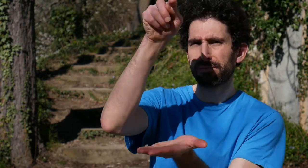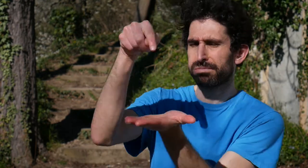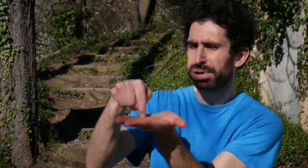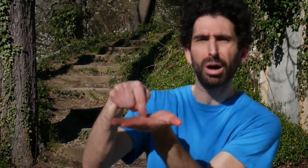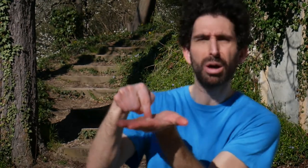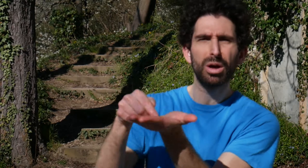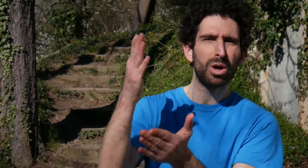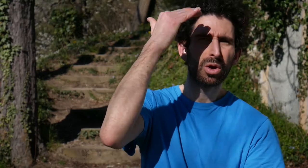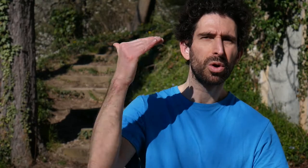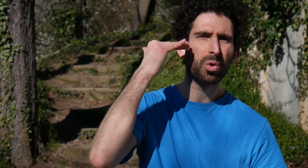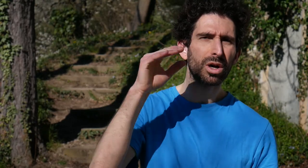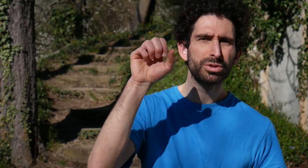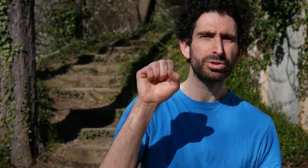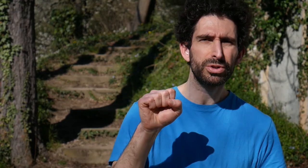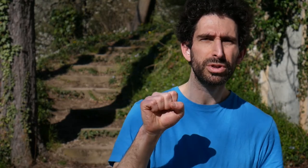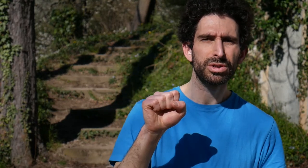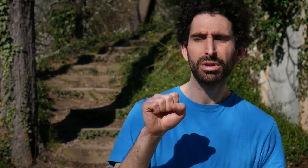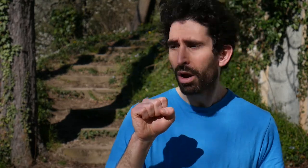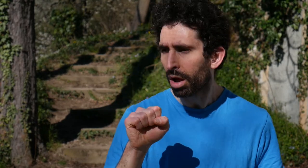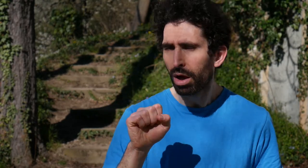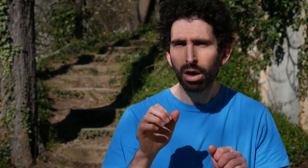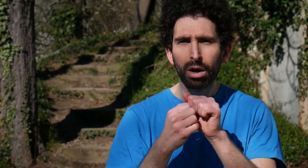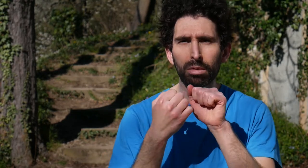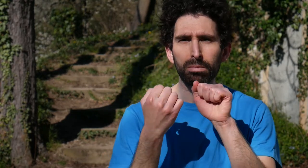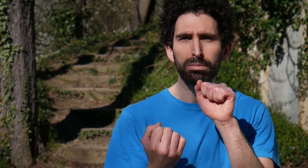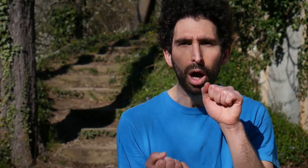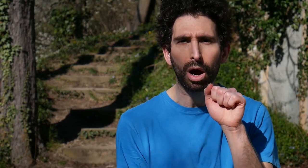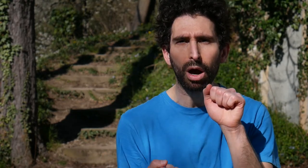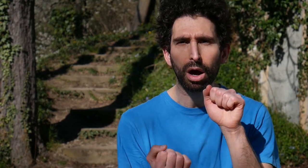dont la Corée du Sud. Et là, je fus bouche bée !